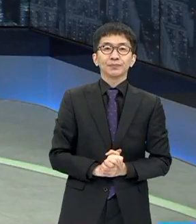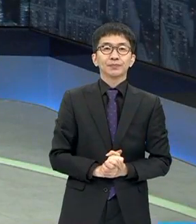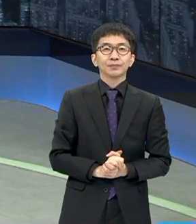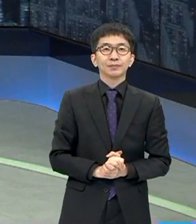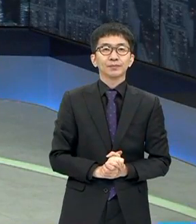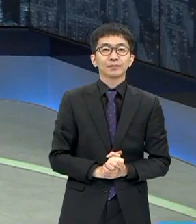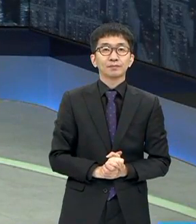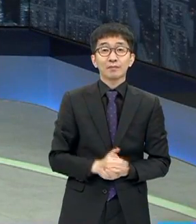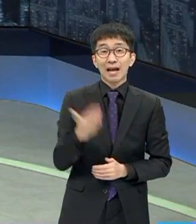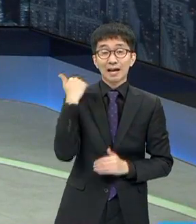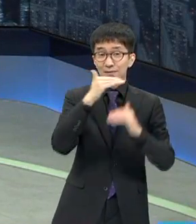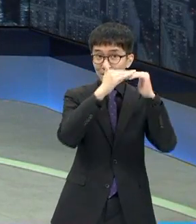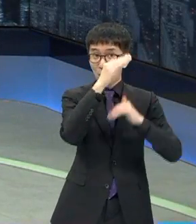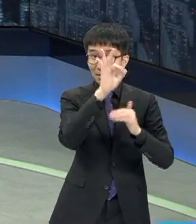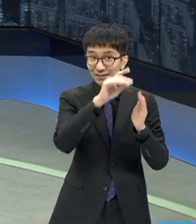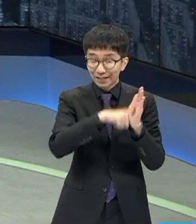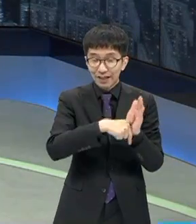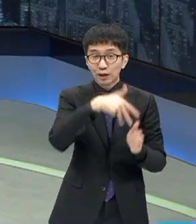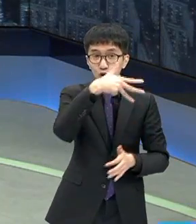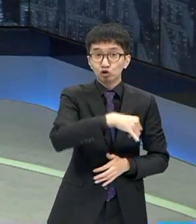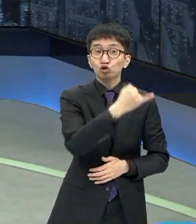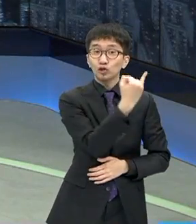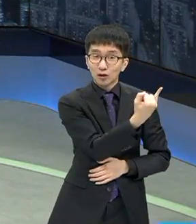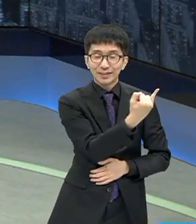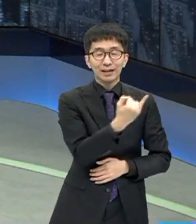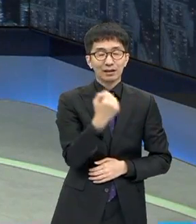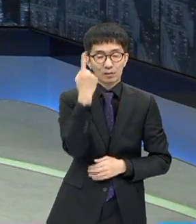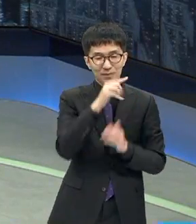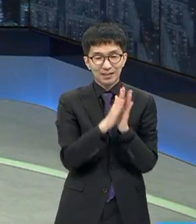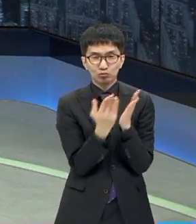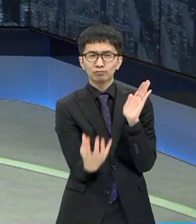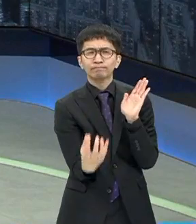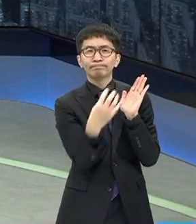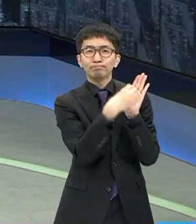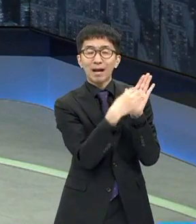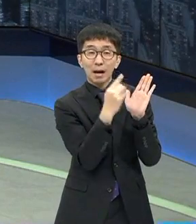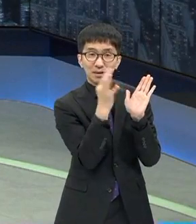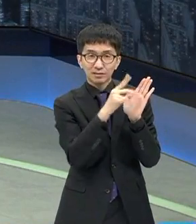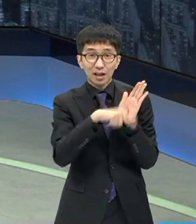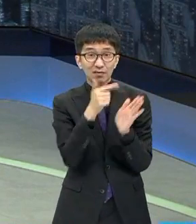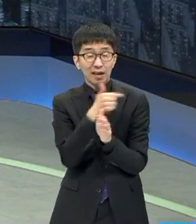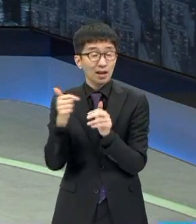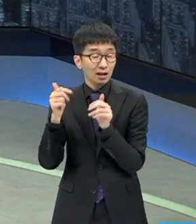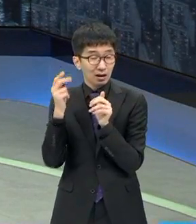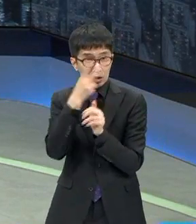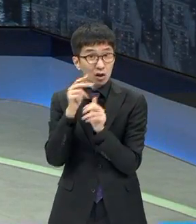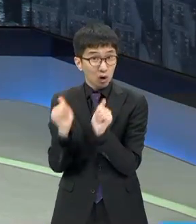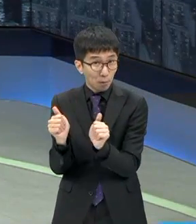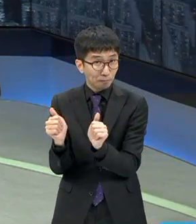이현영 기자 먼저 앞선 리포트에서 전해드렸던 추미애 장관 SNS 글에 대해서는 대검은 별다른 입장을 내지 않은 거죠?